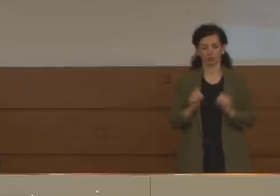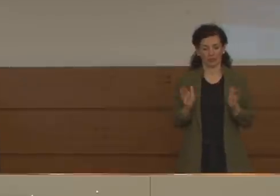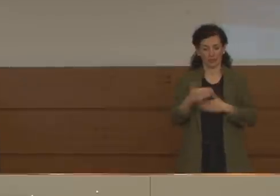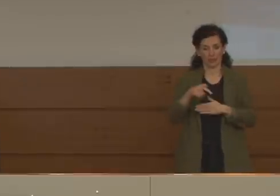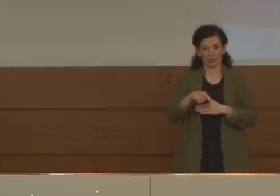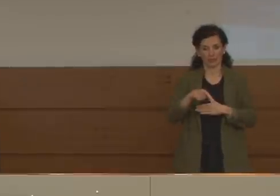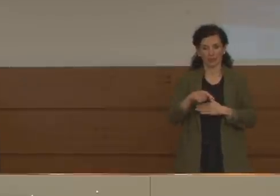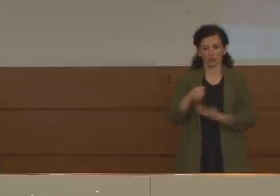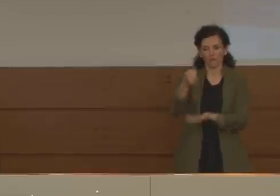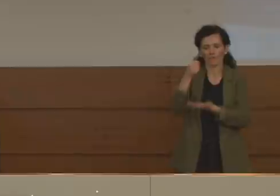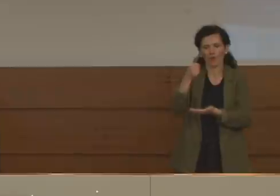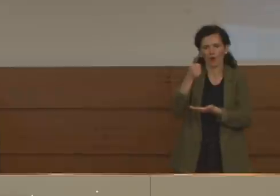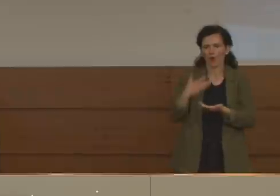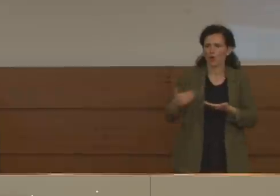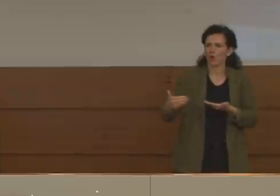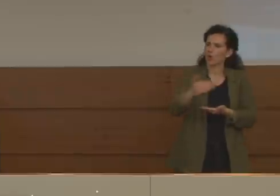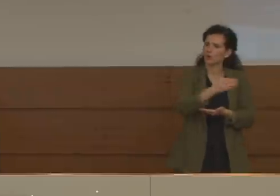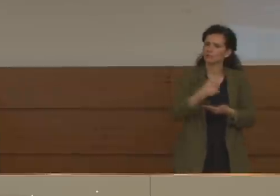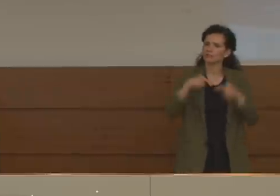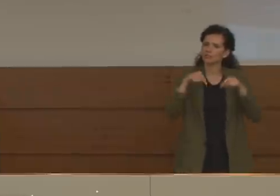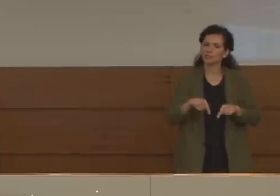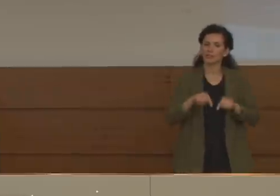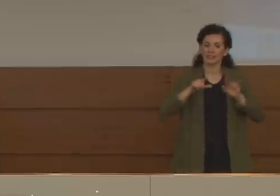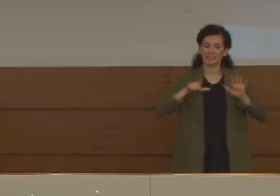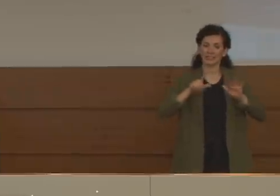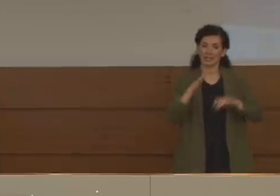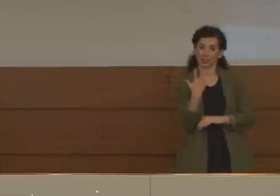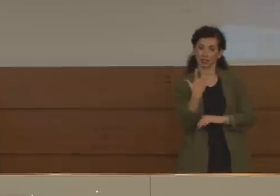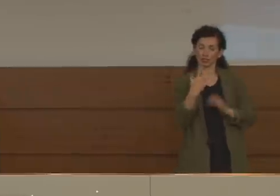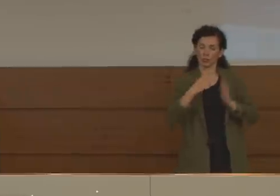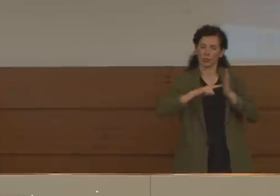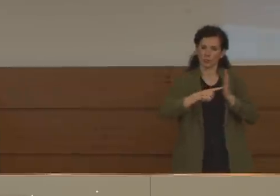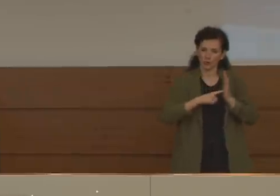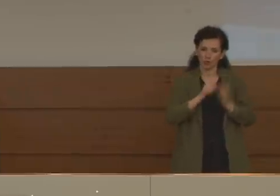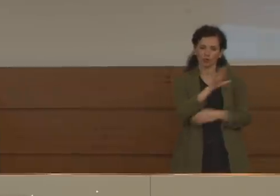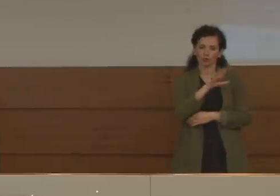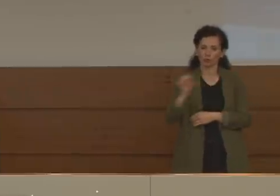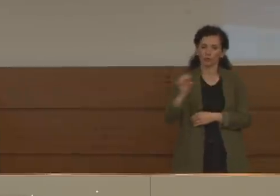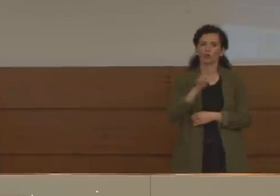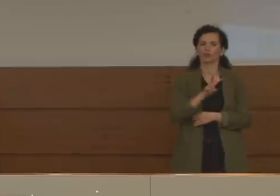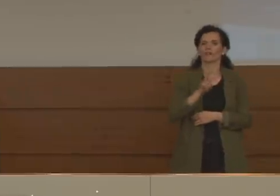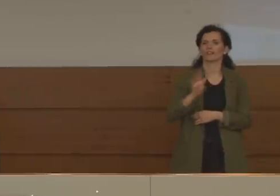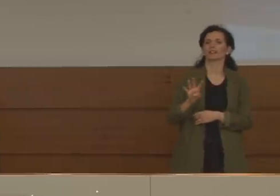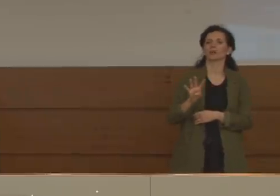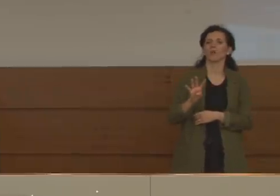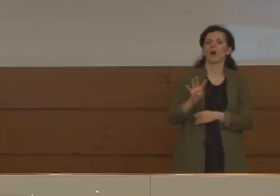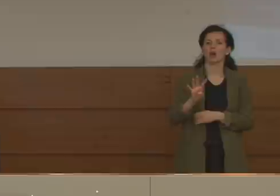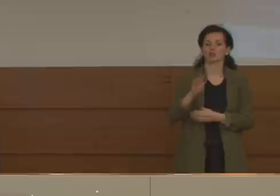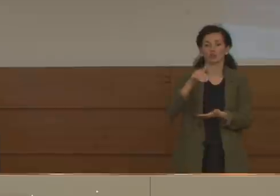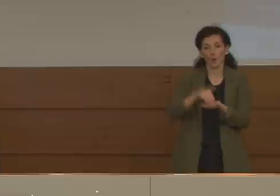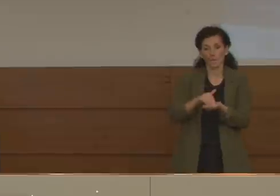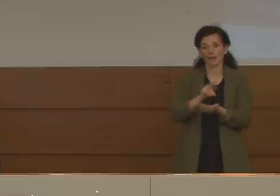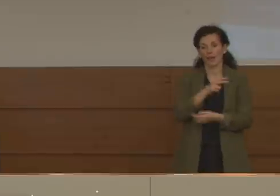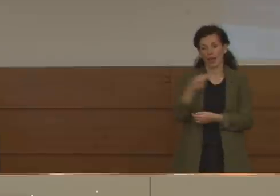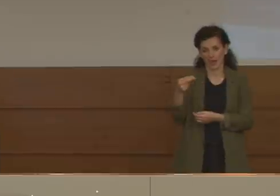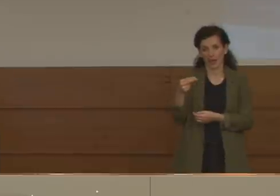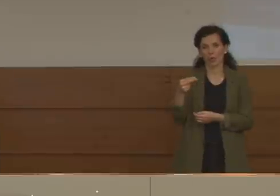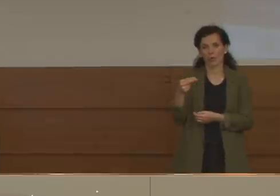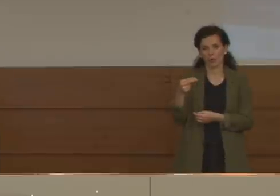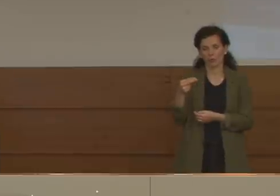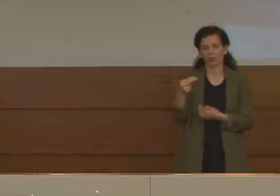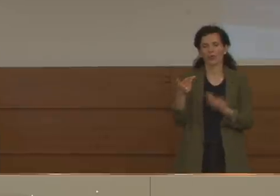ad oggi abbiamo raccolto 75 milioni 524 mila euro e vogliamo ringraziare tutti